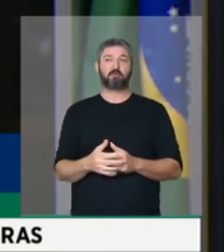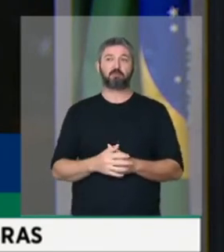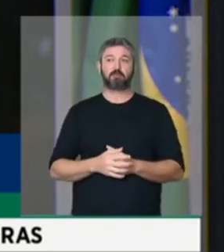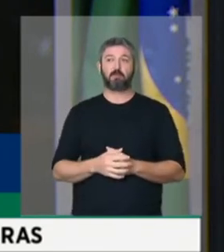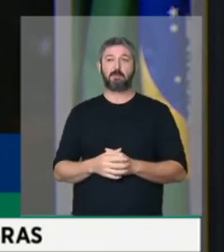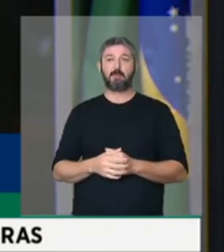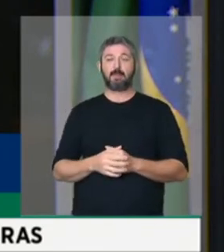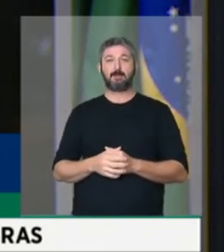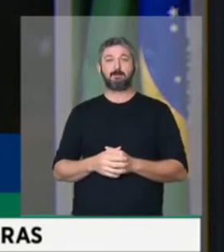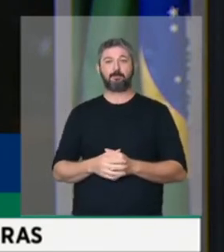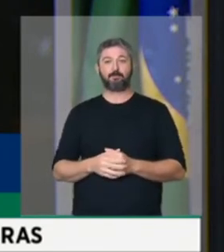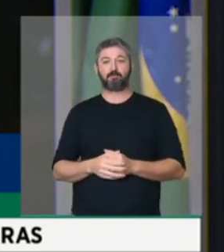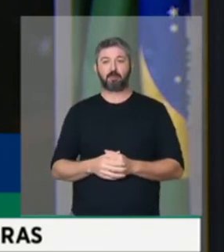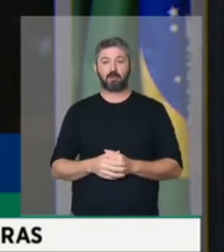AMPLIAÇÃO DE ENERGIA PODERÃO FAZÊ-LAS COM, E